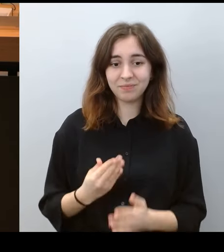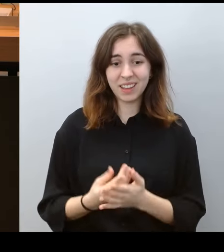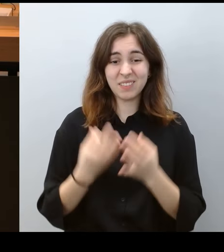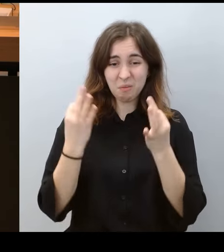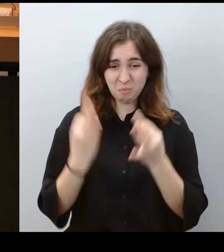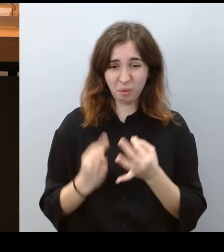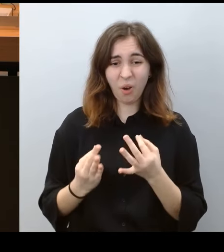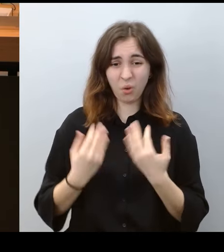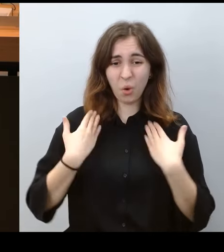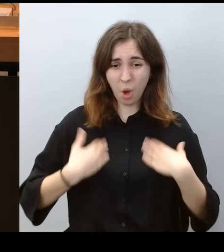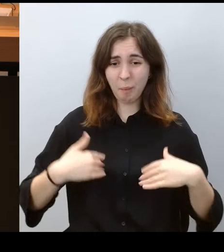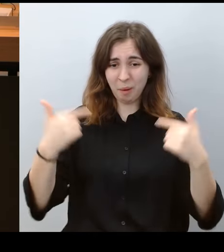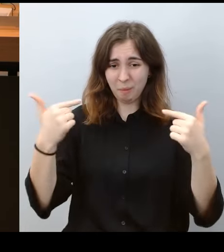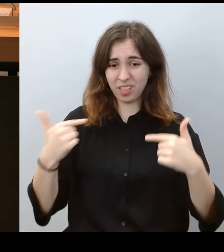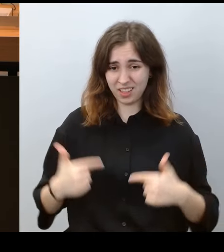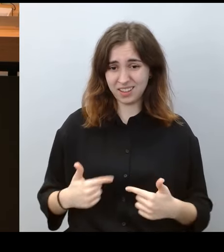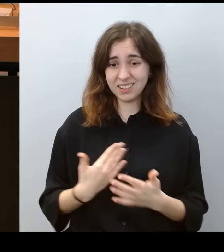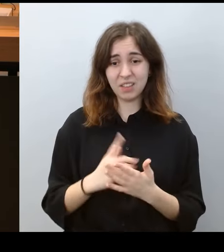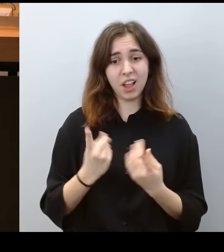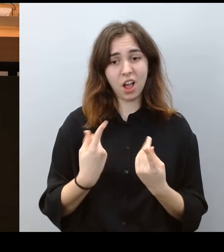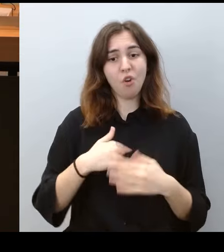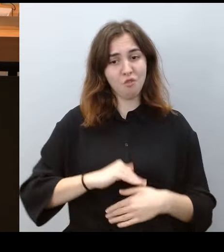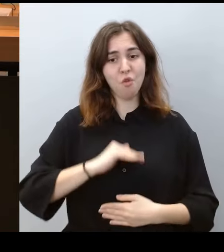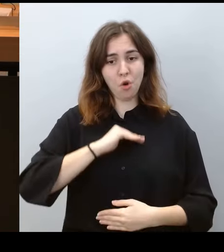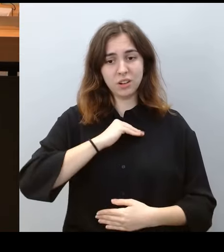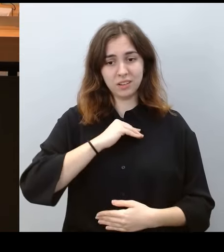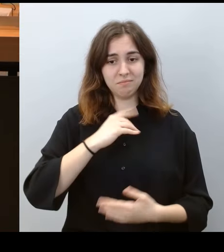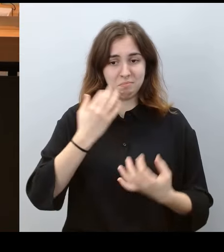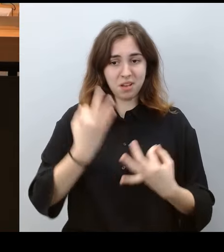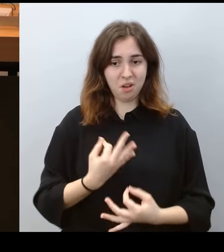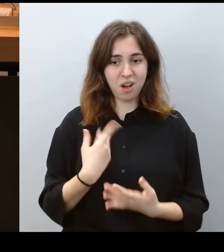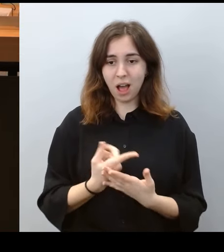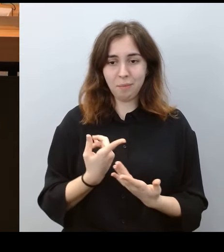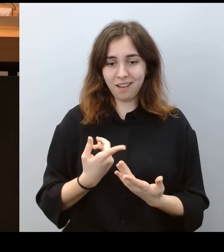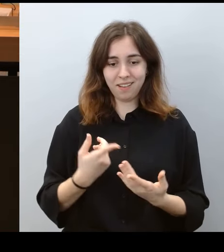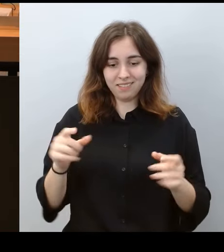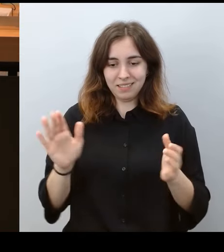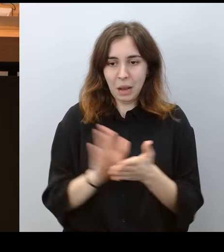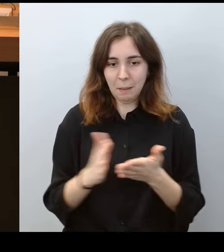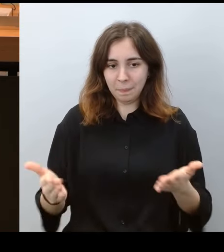auch Würde, oftmals nicht gewährleisten können und der Gang aufs Klo ein ganz normales menschliches